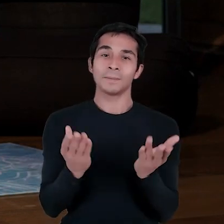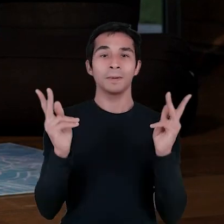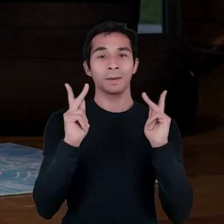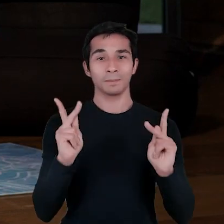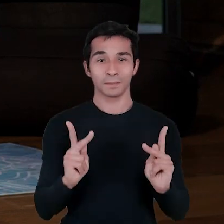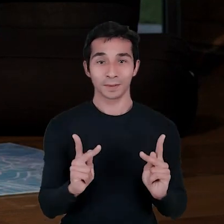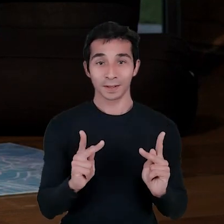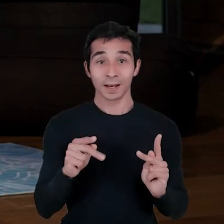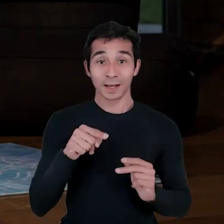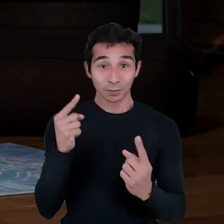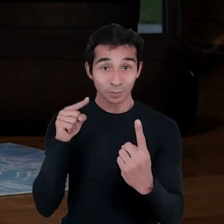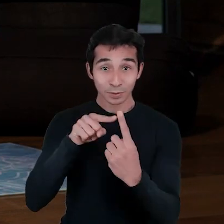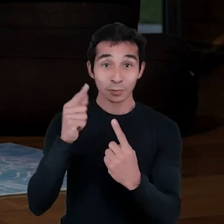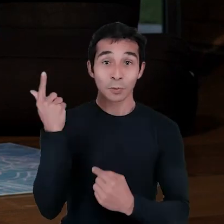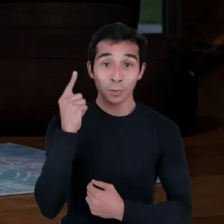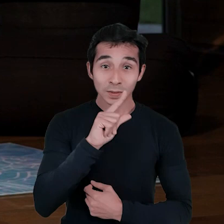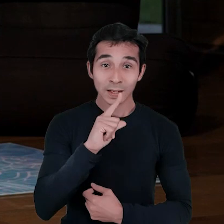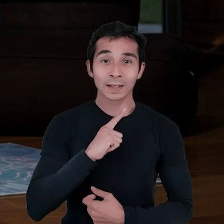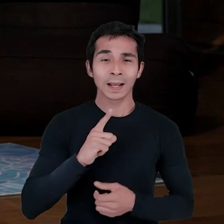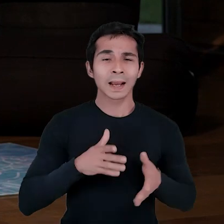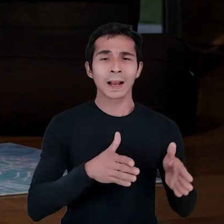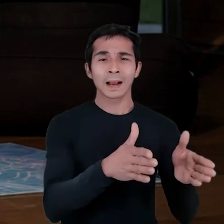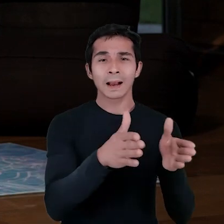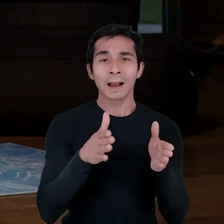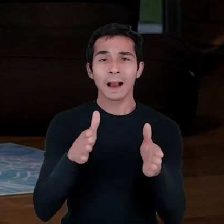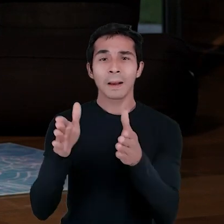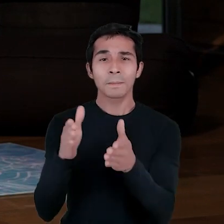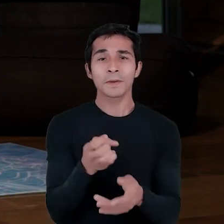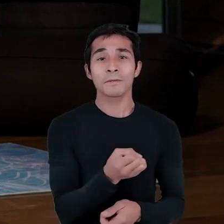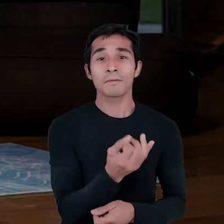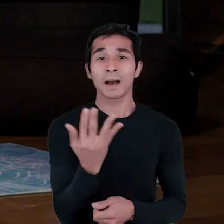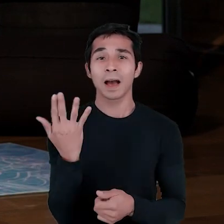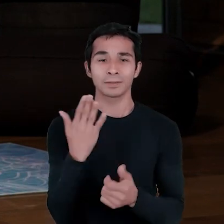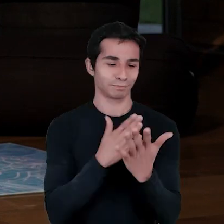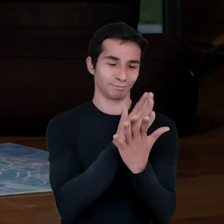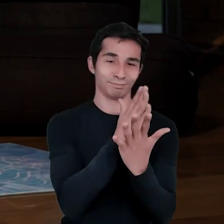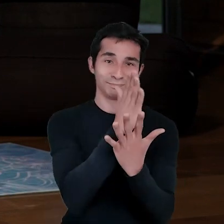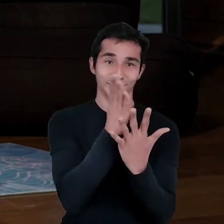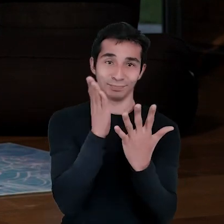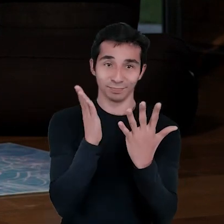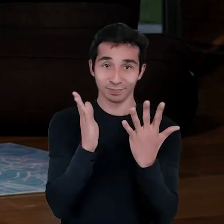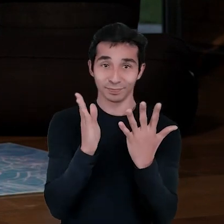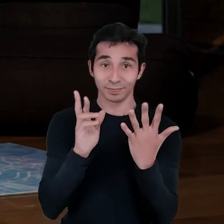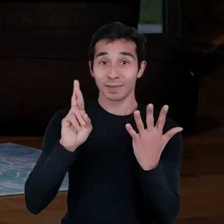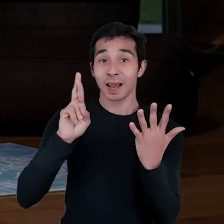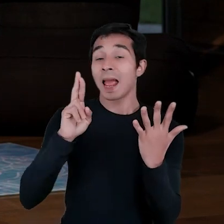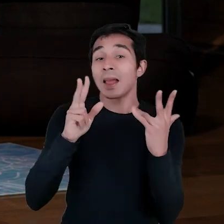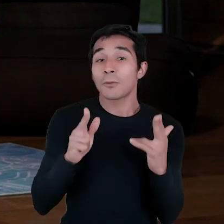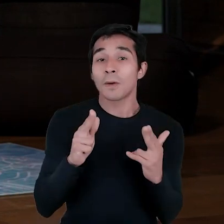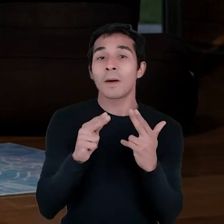São vários os caminhos para atingirmos o objetivo do yoga, conhecidos como ramos do yoga.